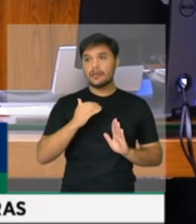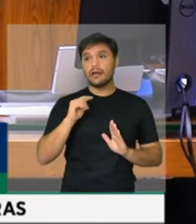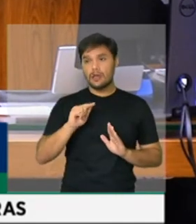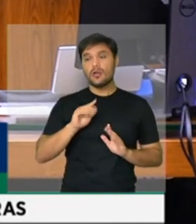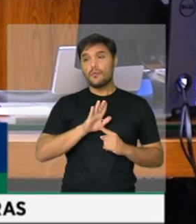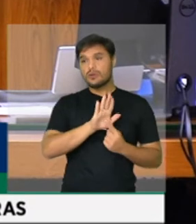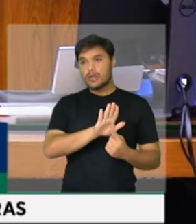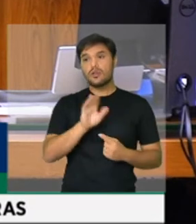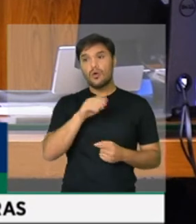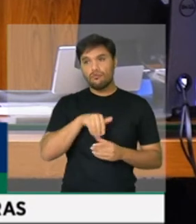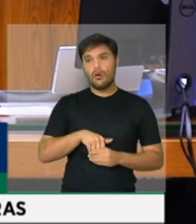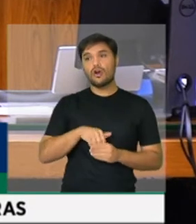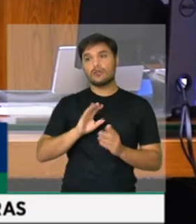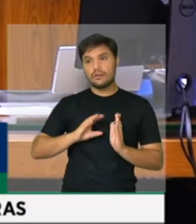EXERCÍCIO DESSE VOTO PELOS MEMBROS DE SUAS RESPECTIVAS